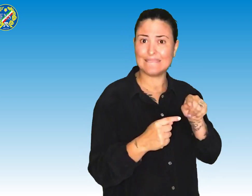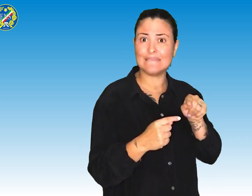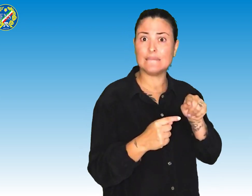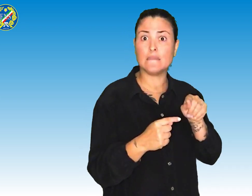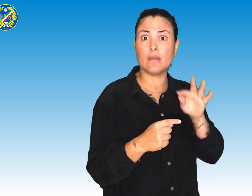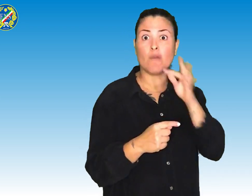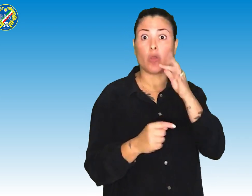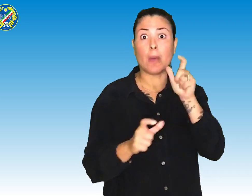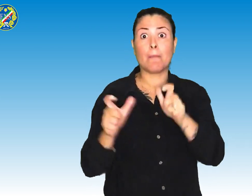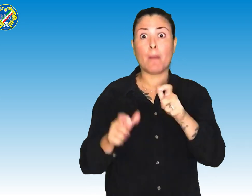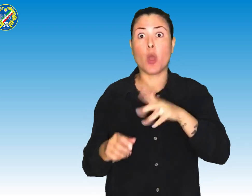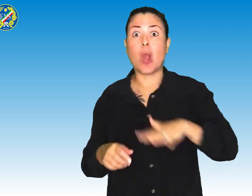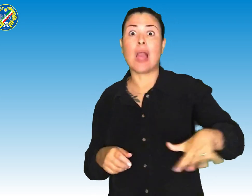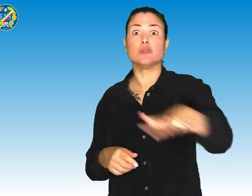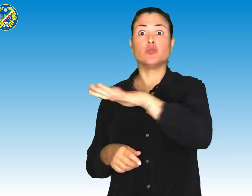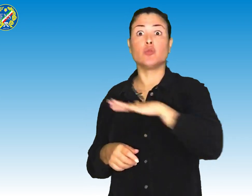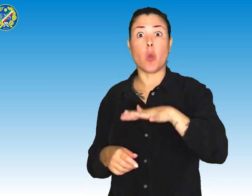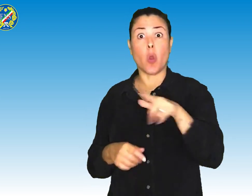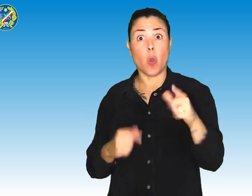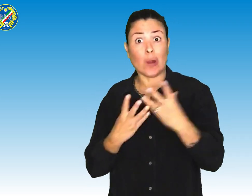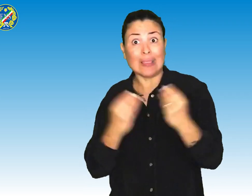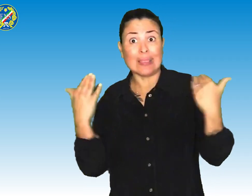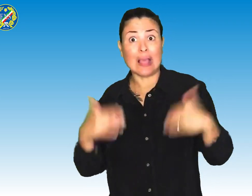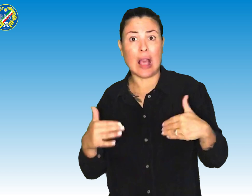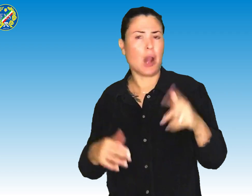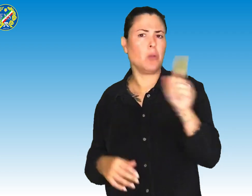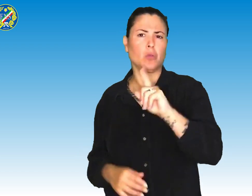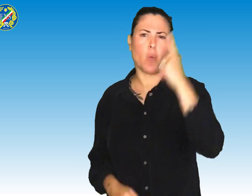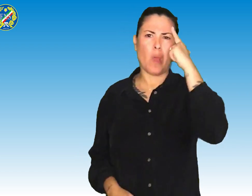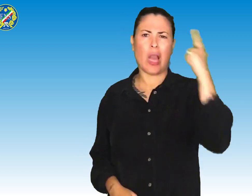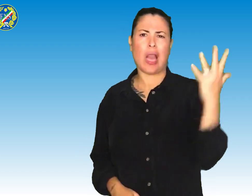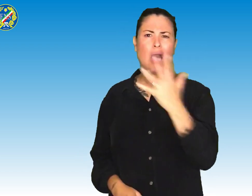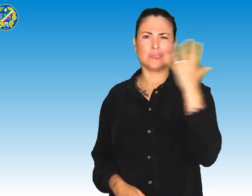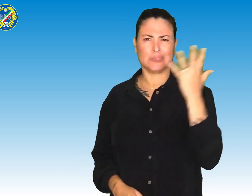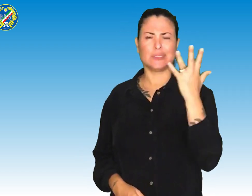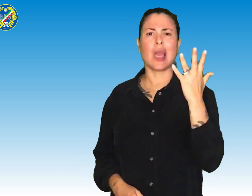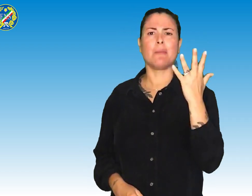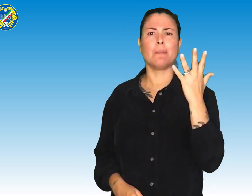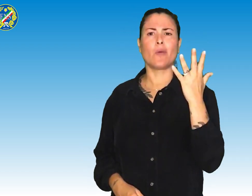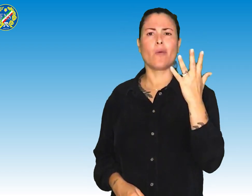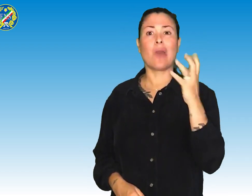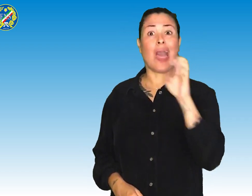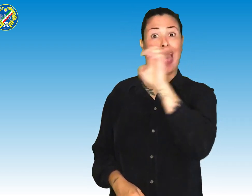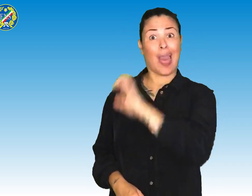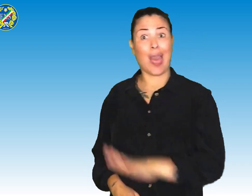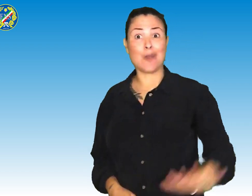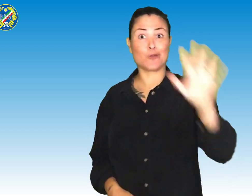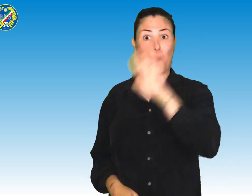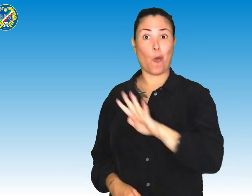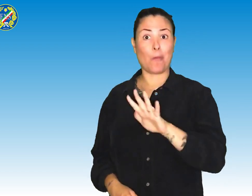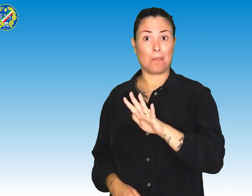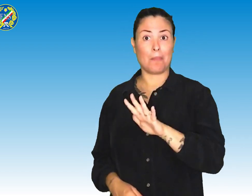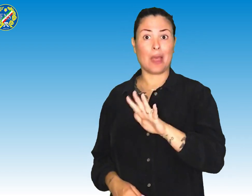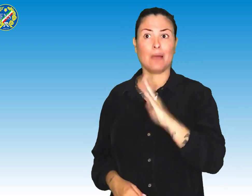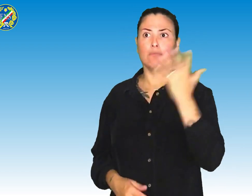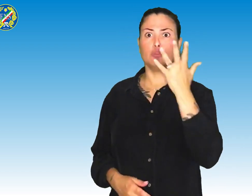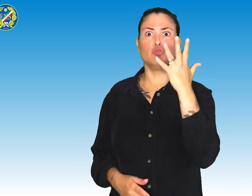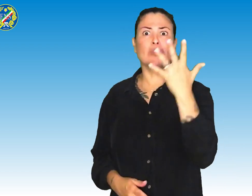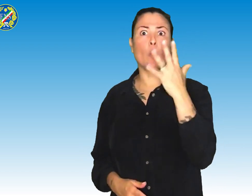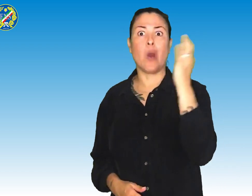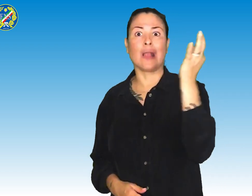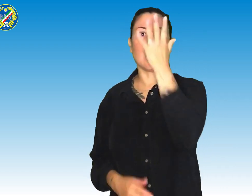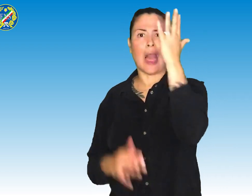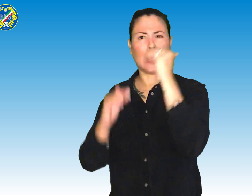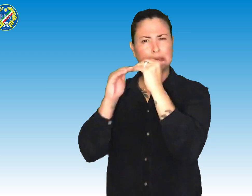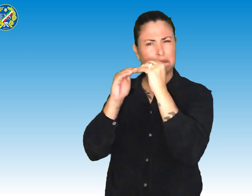definite dalla bassa prevalenza nella popolazione